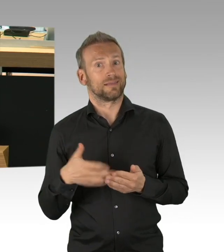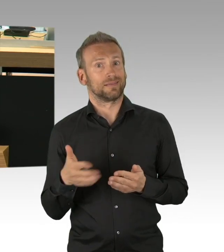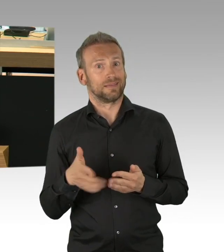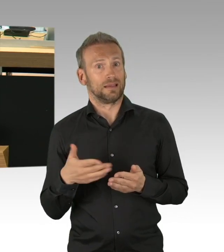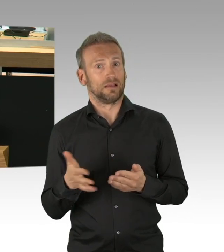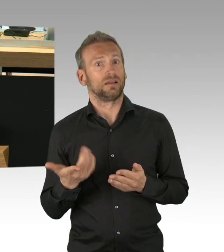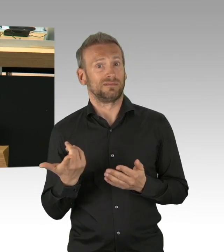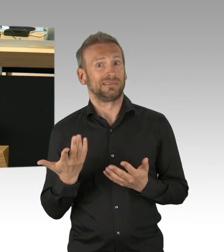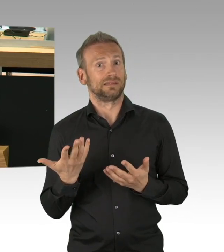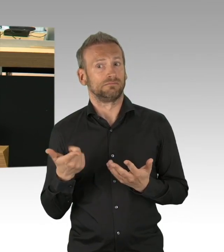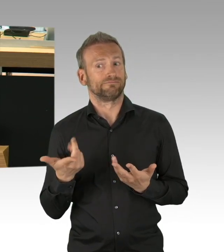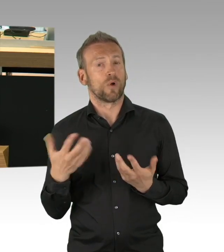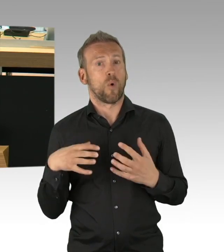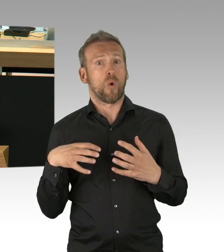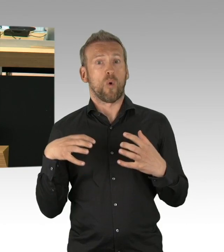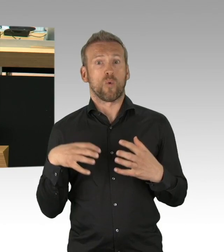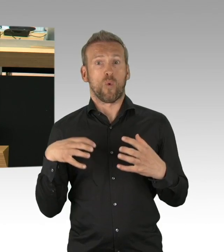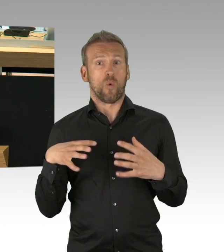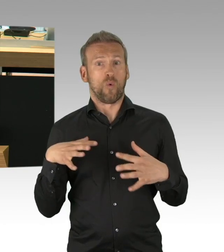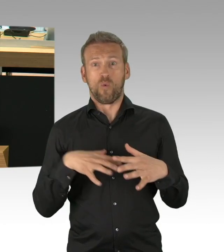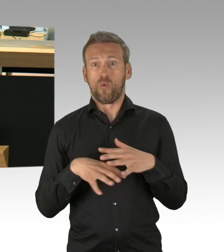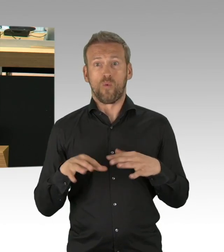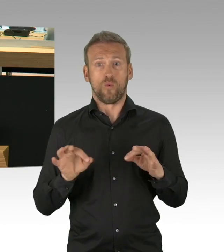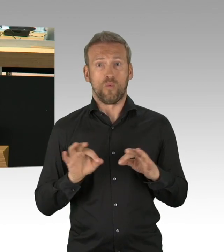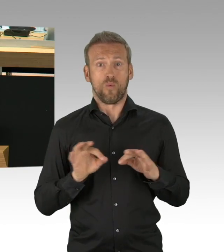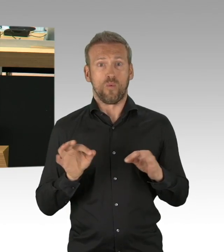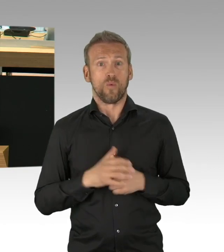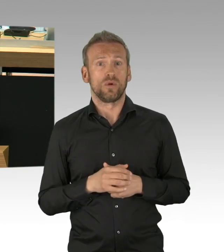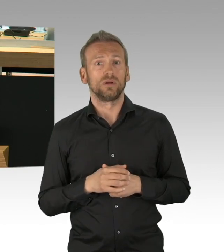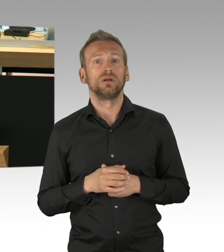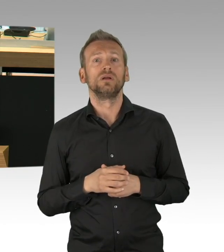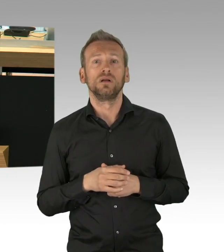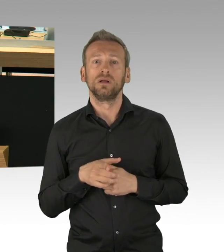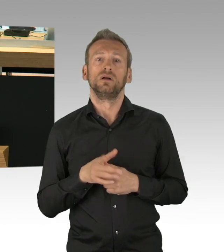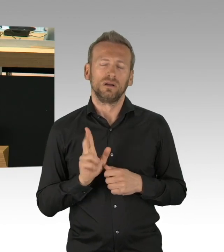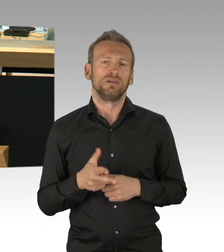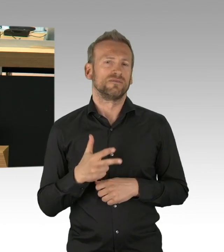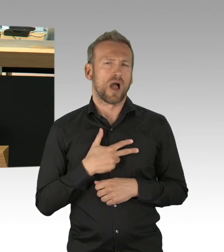Wenn es so weitergeht, zerstören wir mehr, als es der Virus jemals vermocht hätte. (Beifall)